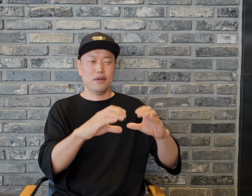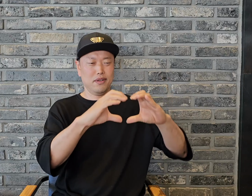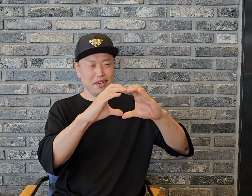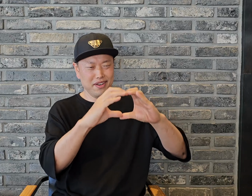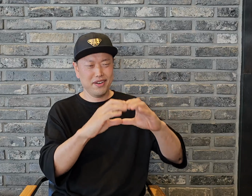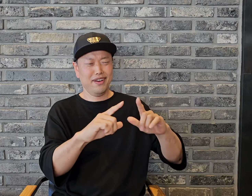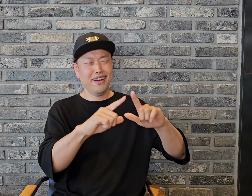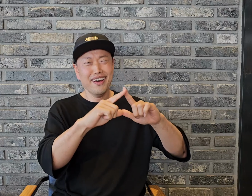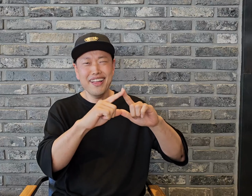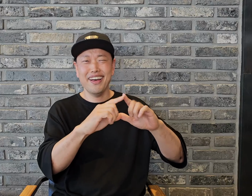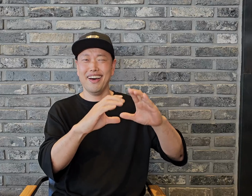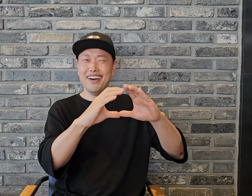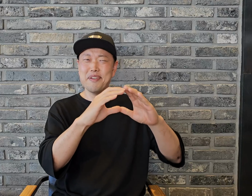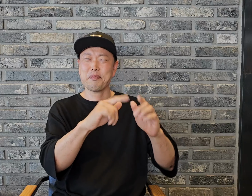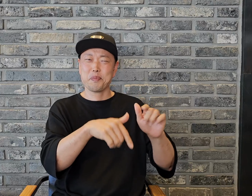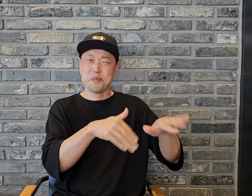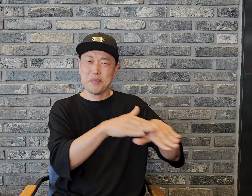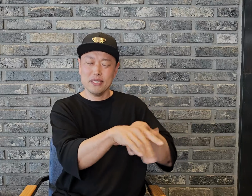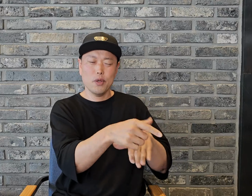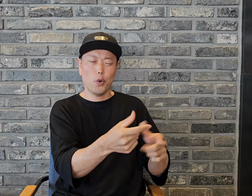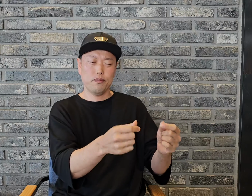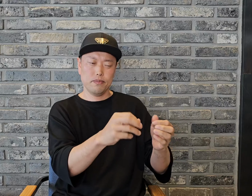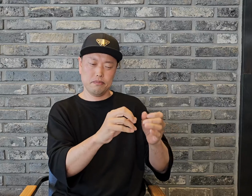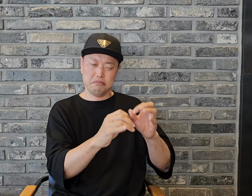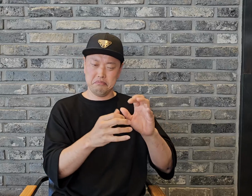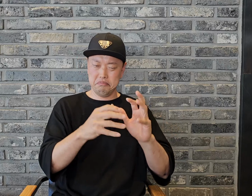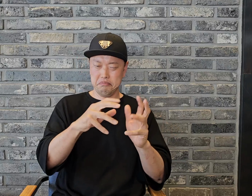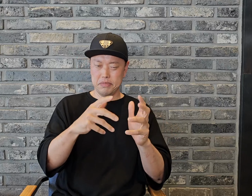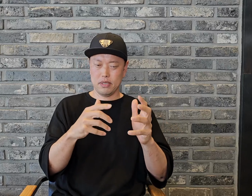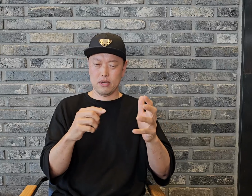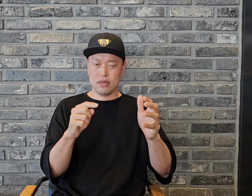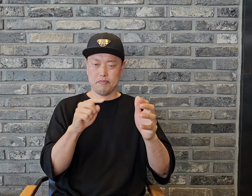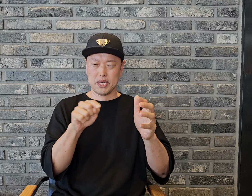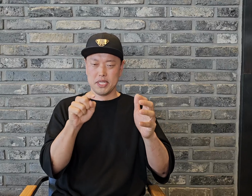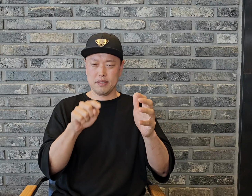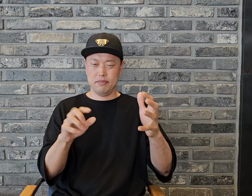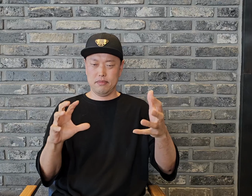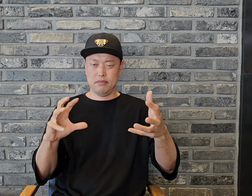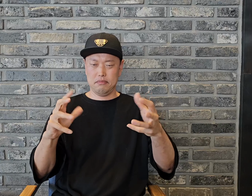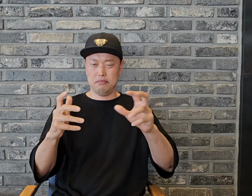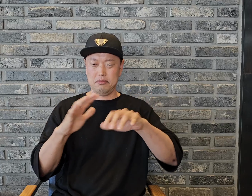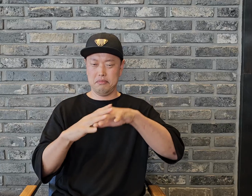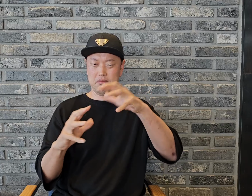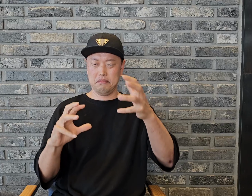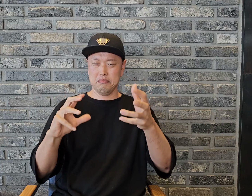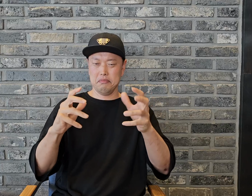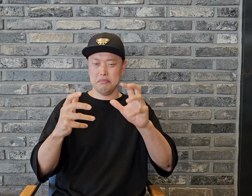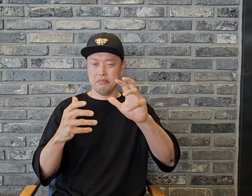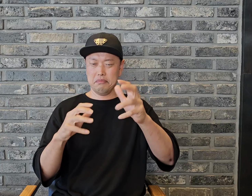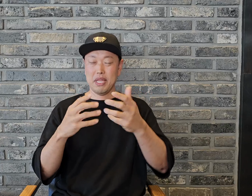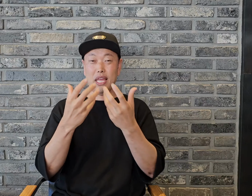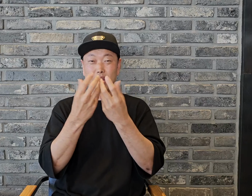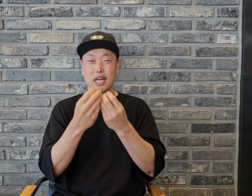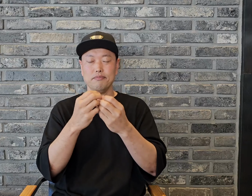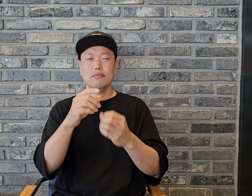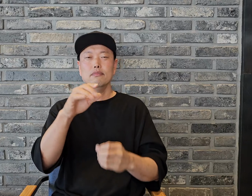ist der Ausdrucksstil ein anderer, oder? Lassen Sie uns die Gebärdensprache so strukturieren. Nehmen wir ein Beispiel.